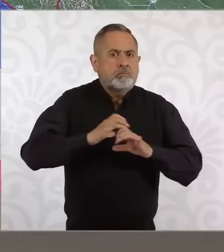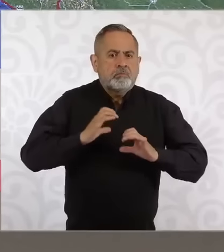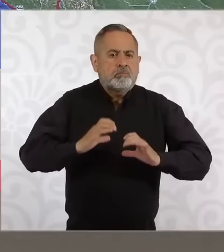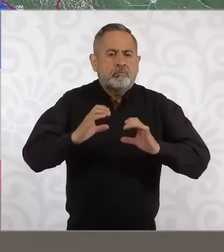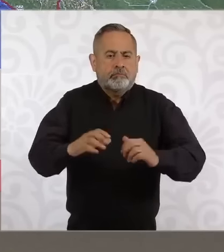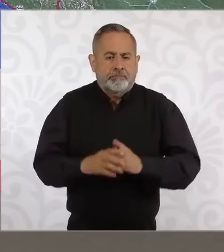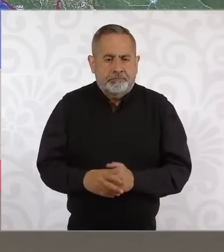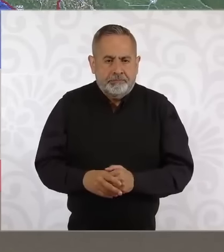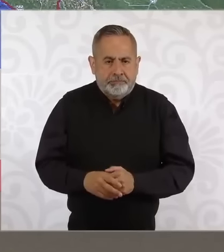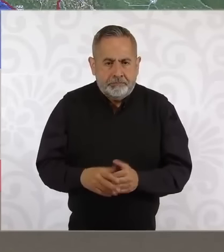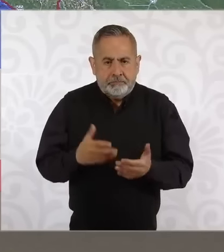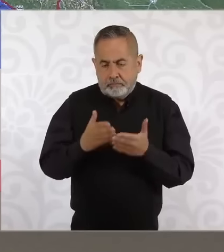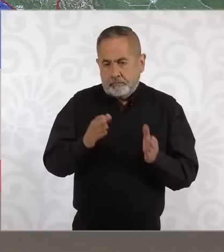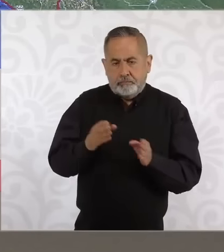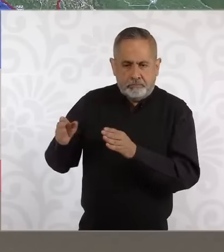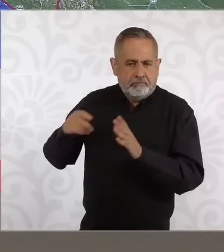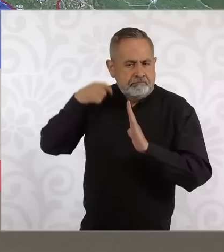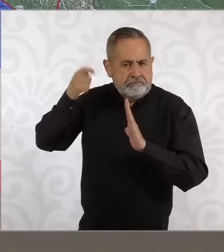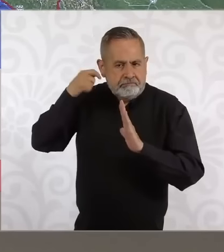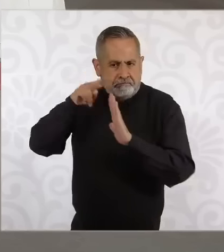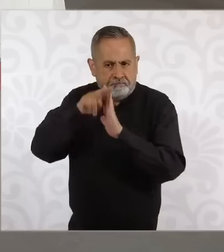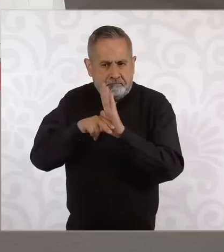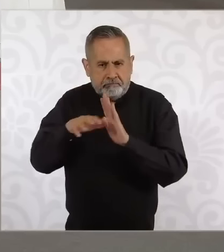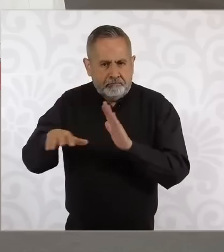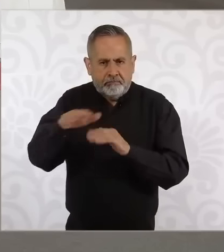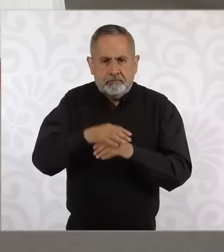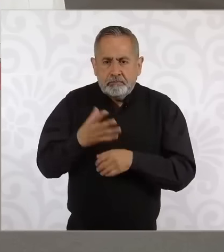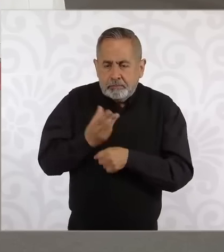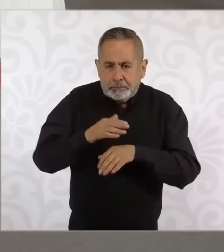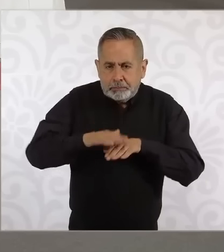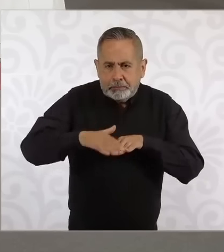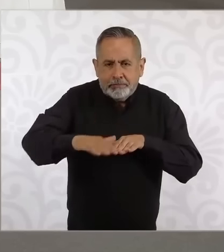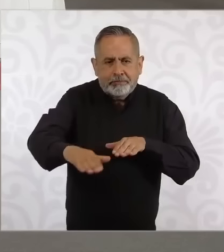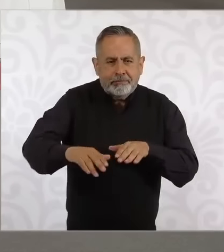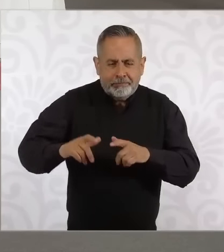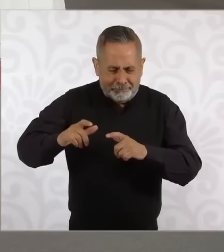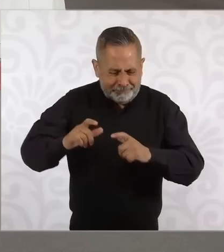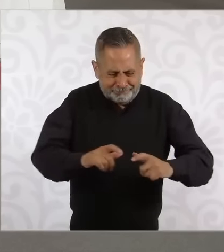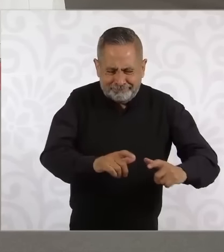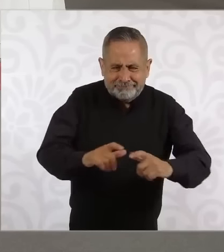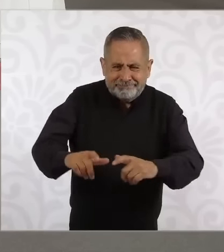traemos también un video del bachetón, nada más para cerrar el bachetón. Ya iniciaron este año,